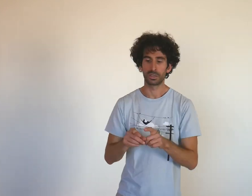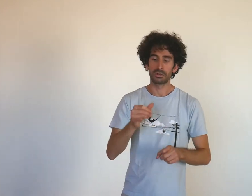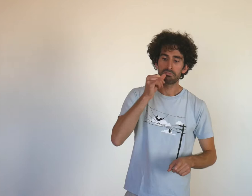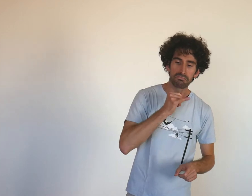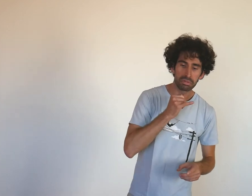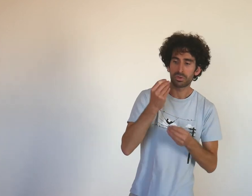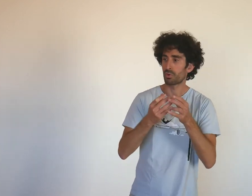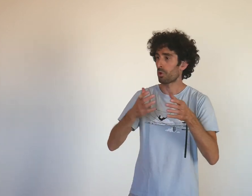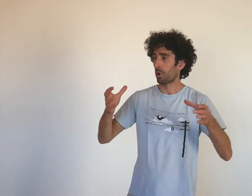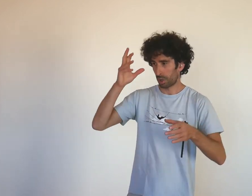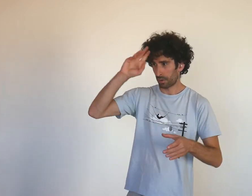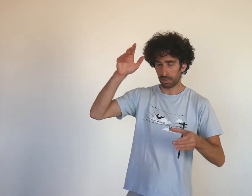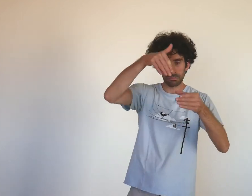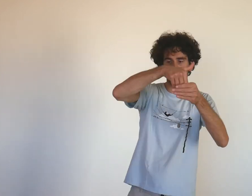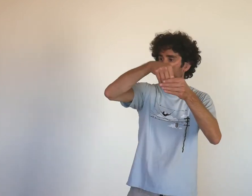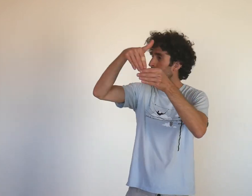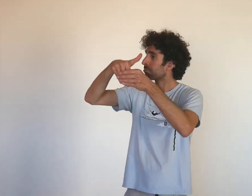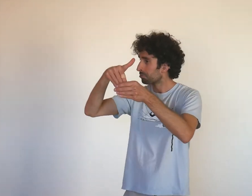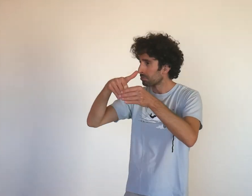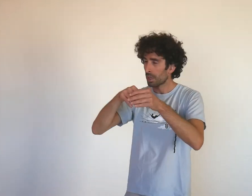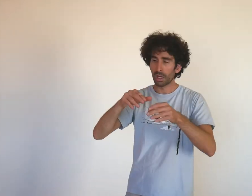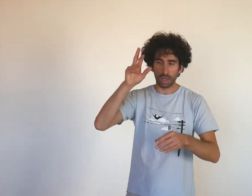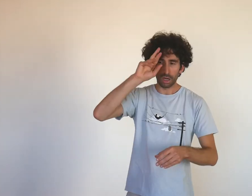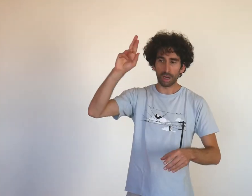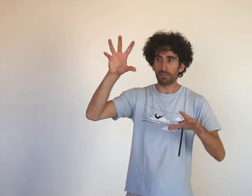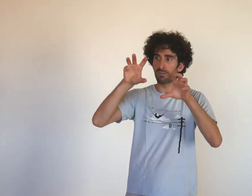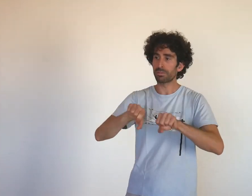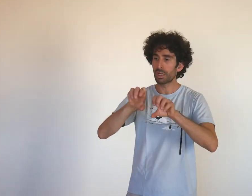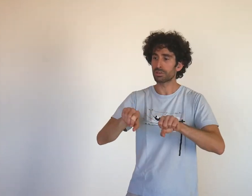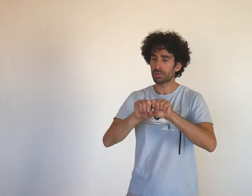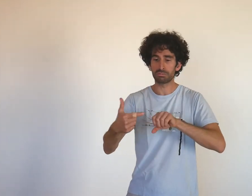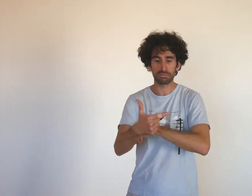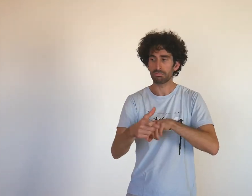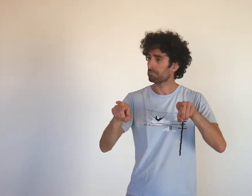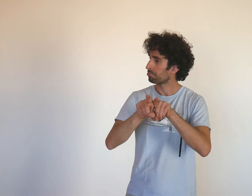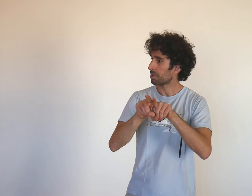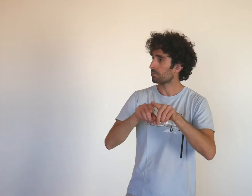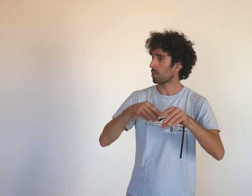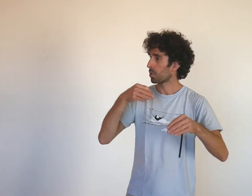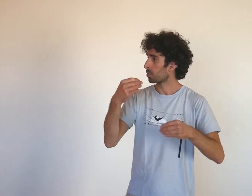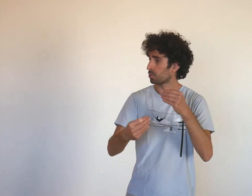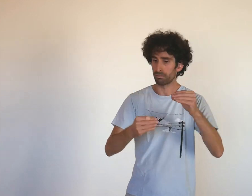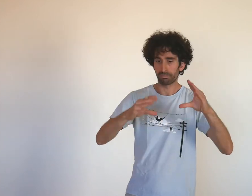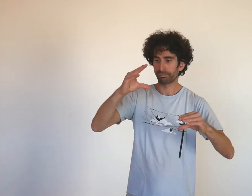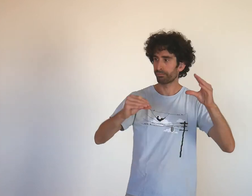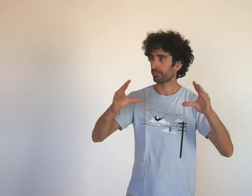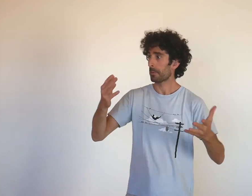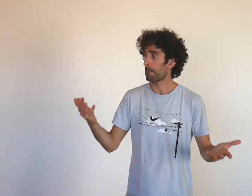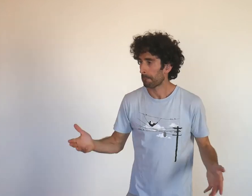chez les petits ou grands rêveurs, ils produisent le même nombre de rêves où est-ce qu'il y a des variations ?